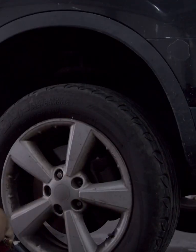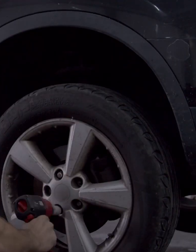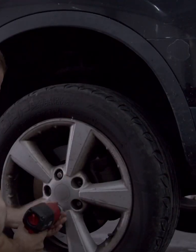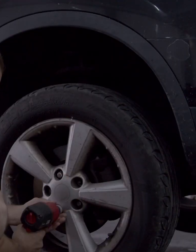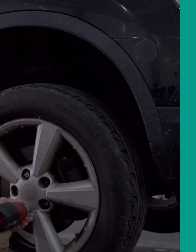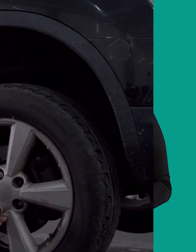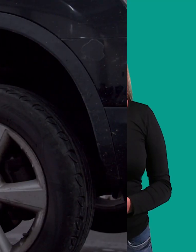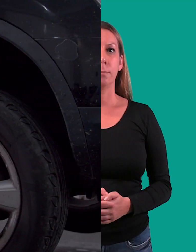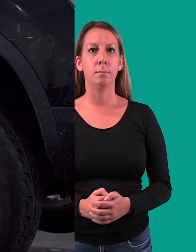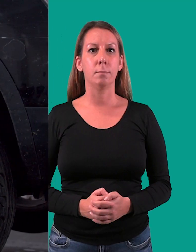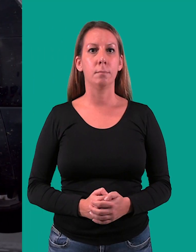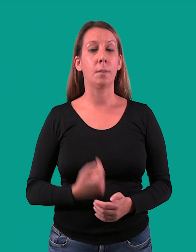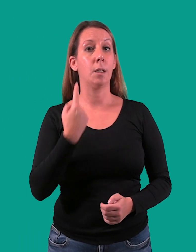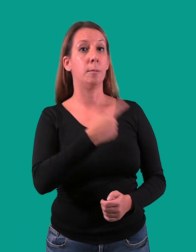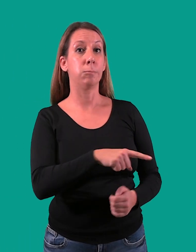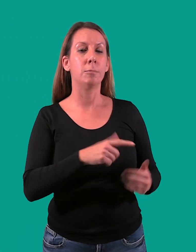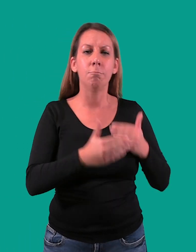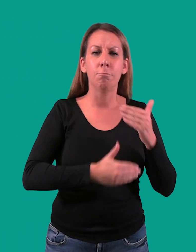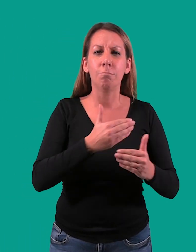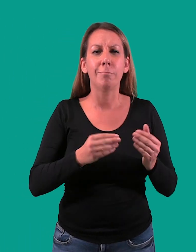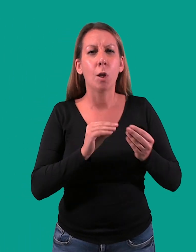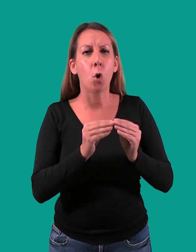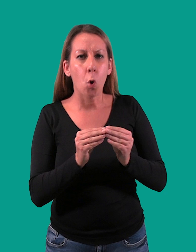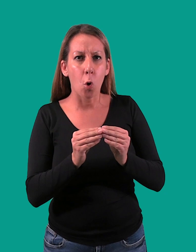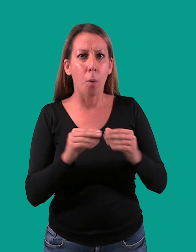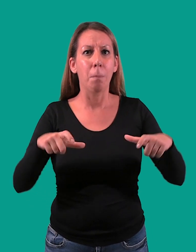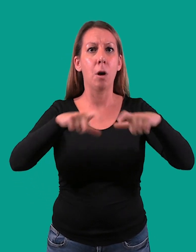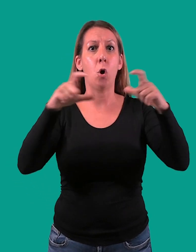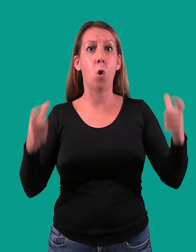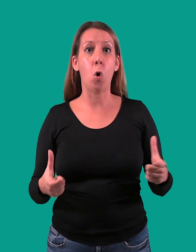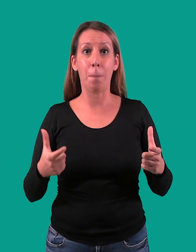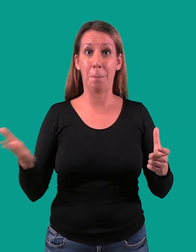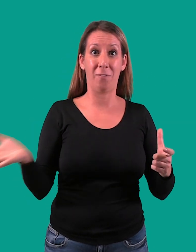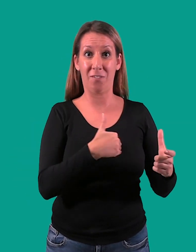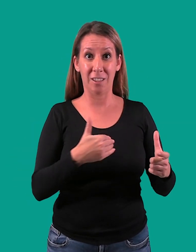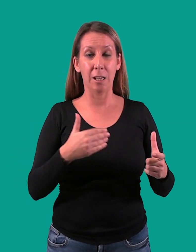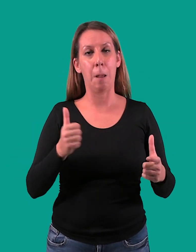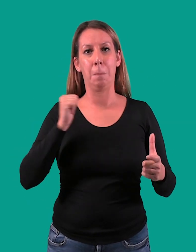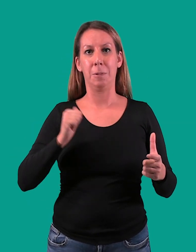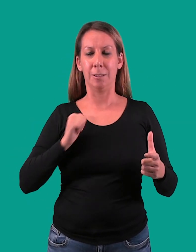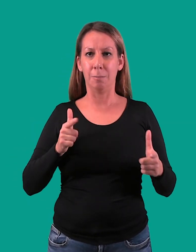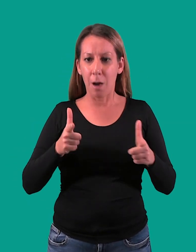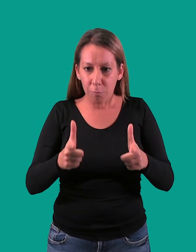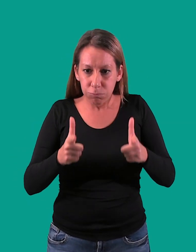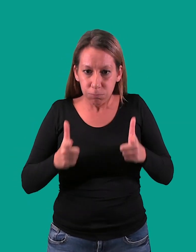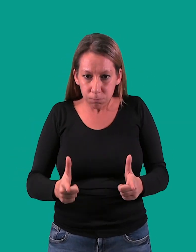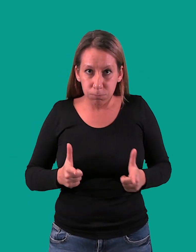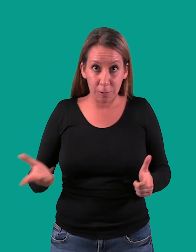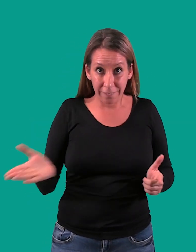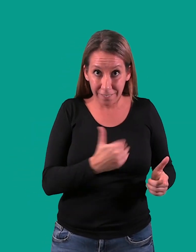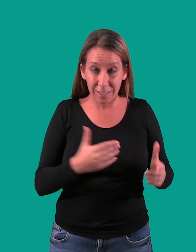Ecco come procede. Prima rimuove il pneumatico, poi sul portapacchi rimuove il pneumatico dal disco e lo sostituisce con un pneumatico invernale,